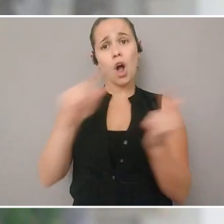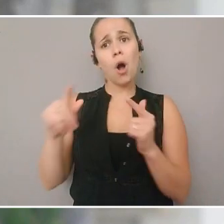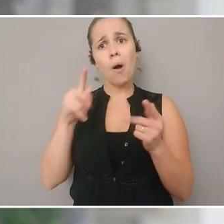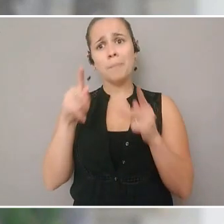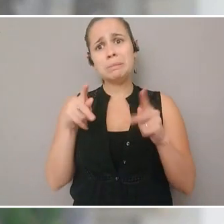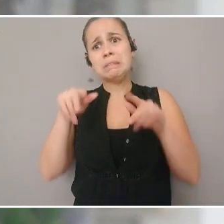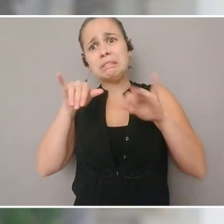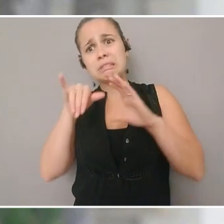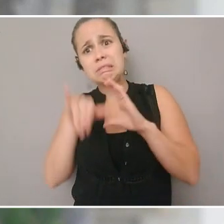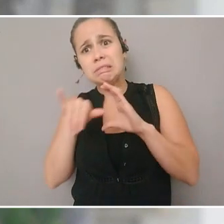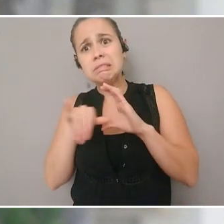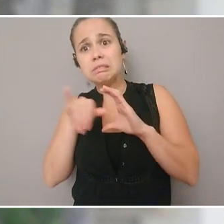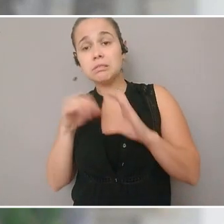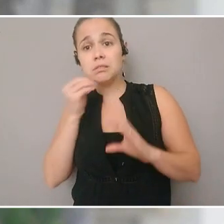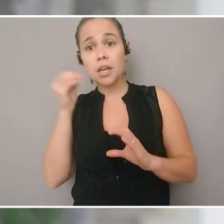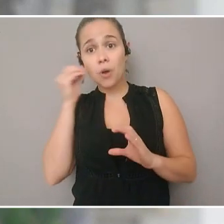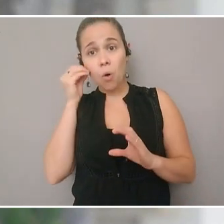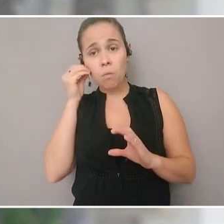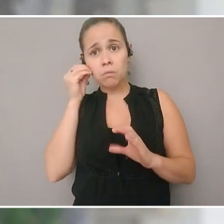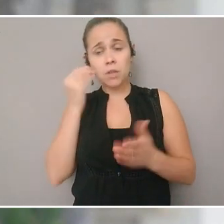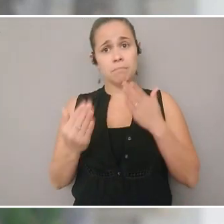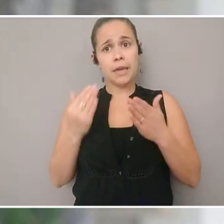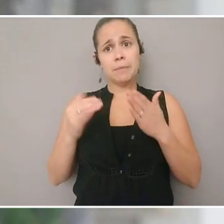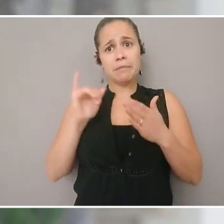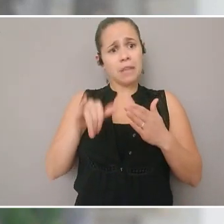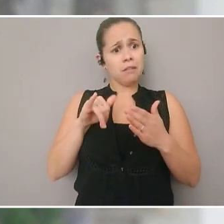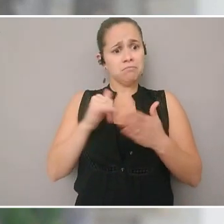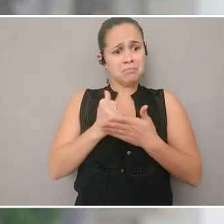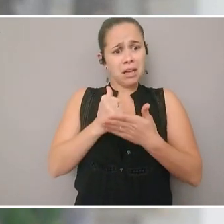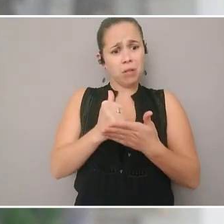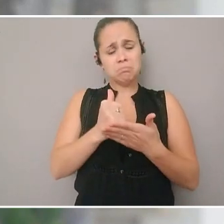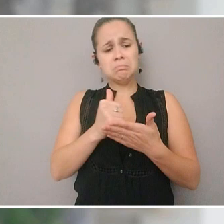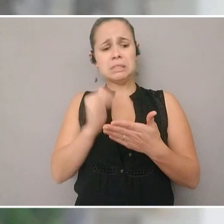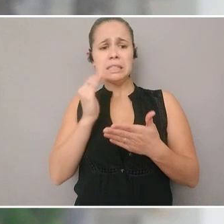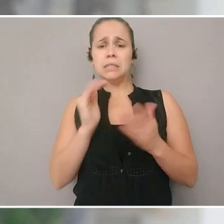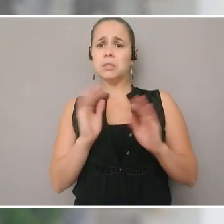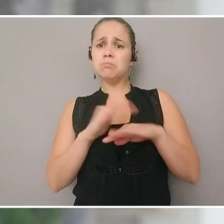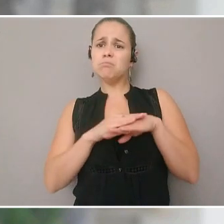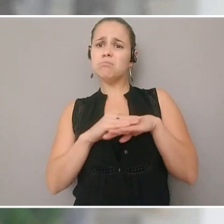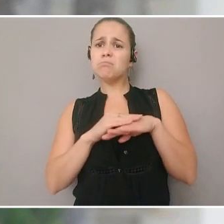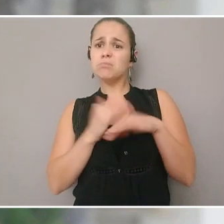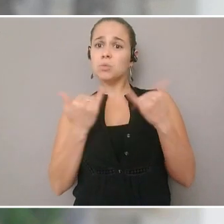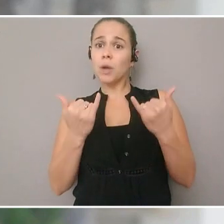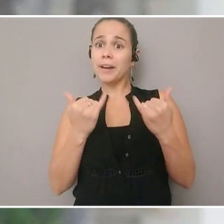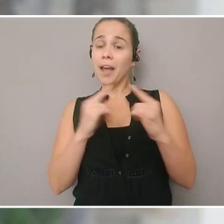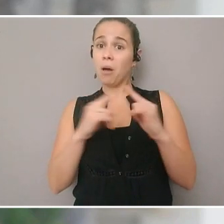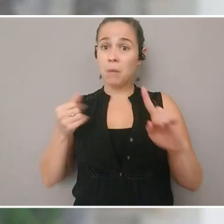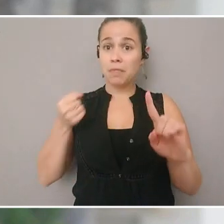contribuciones pueden parecer pequeñas, en su